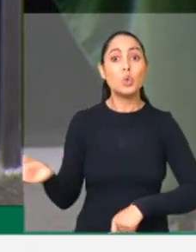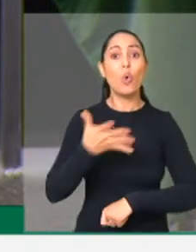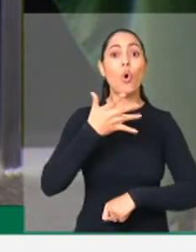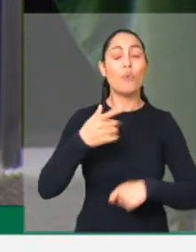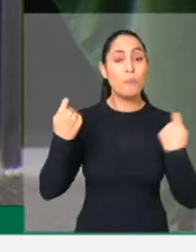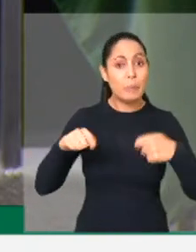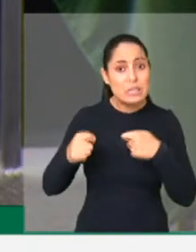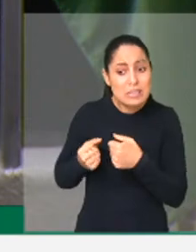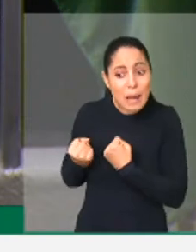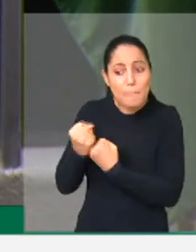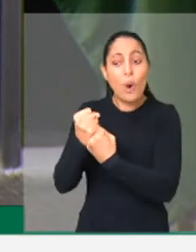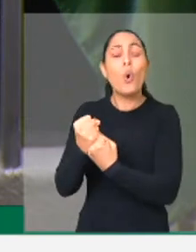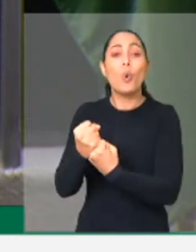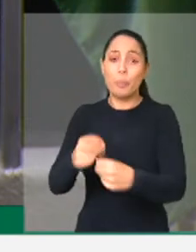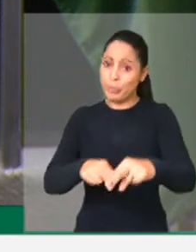SAÚDE E POR EMPREGO. E AQUI O NOSSO VOTO É EXATAMENTE PRA